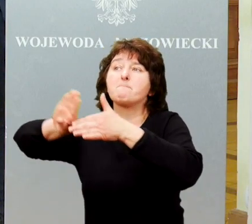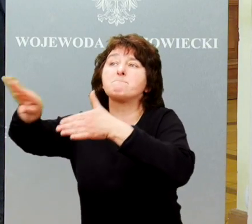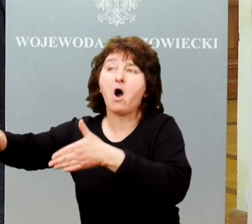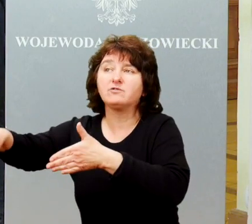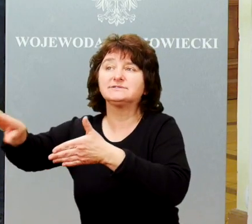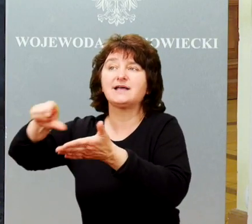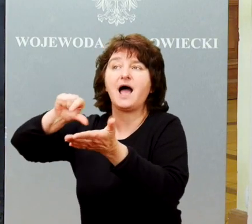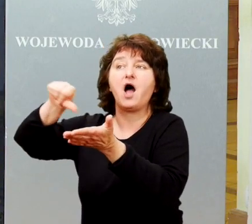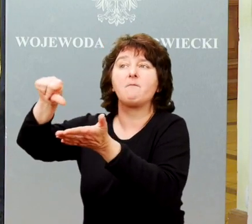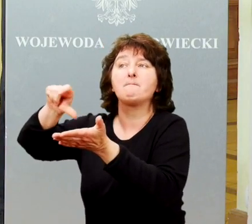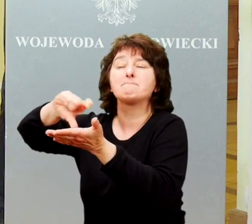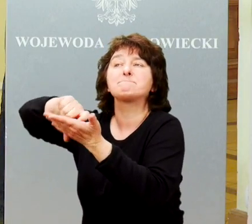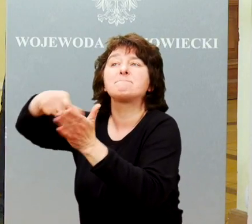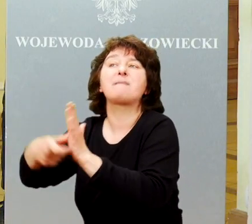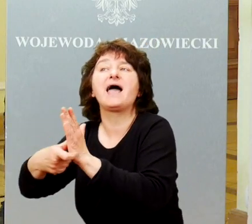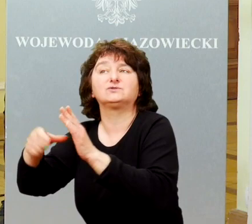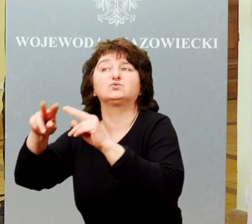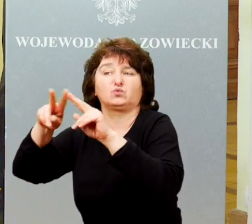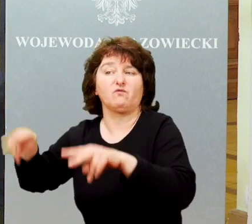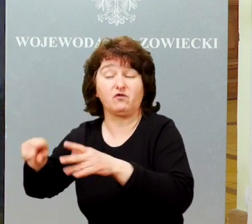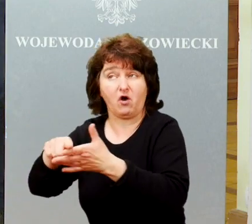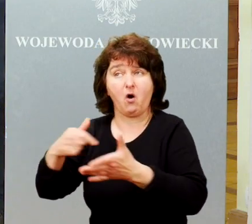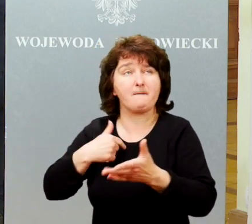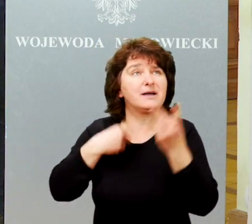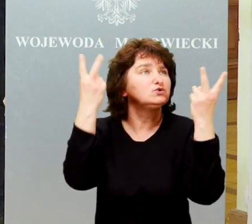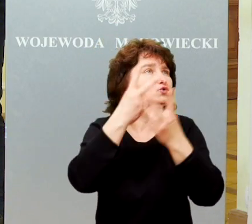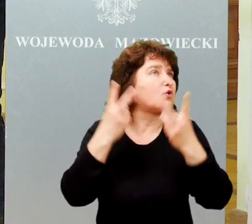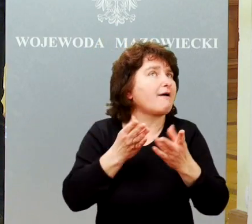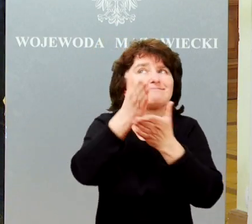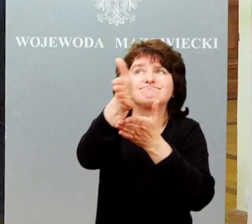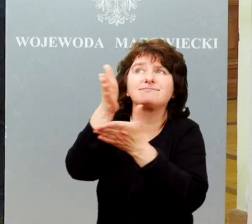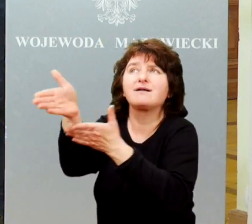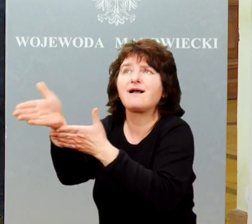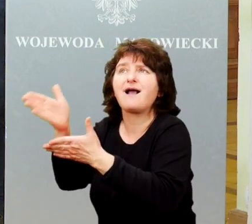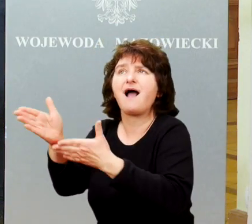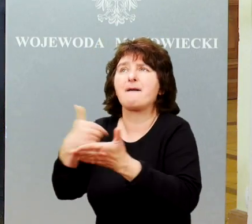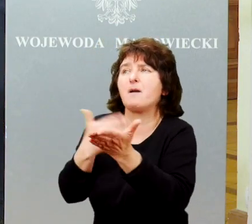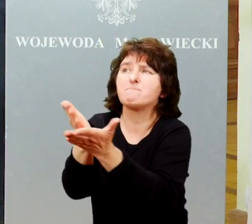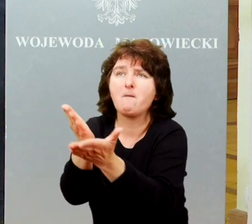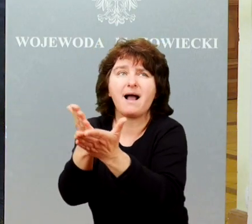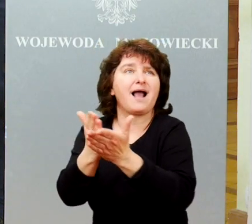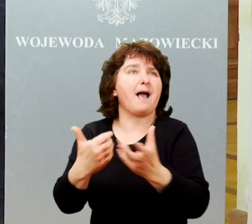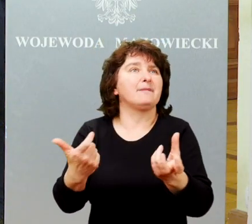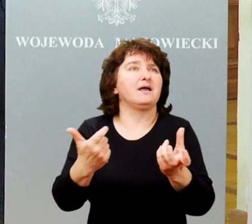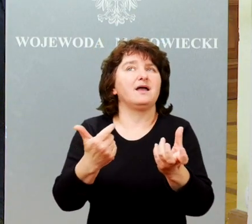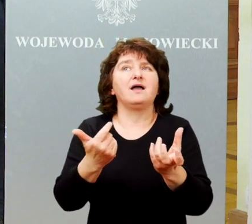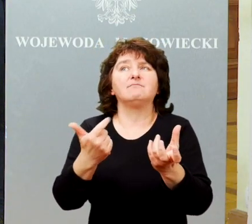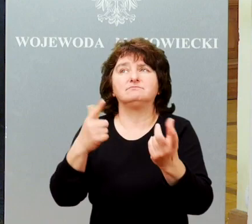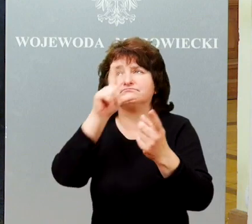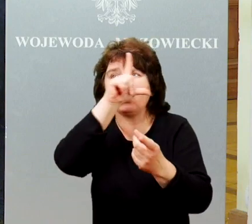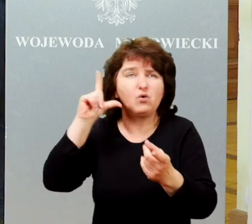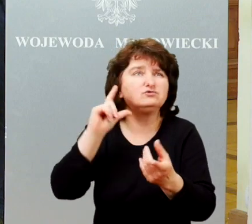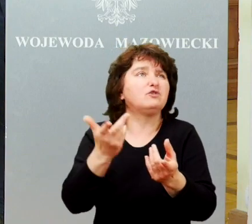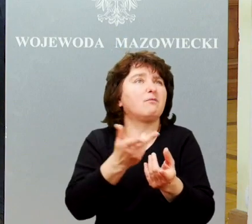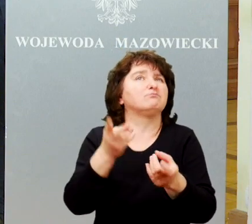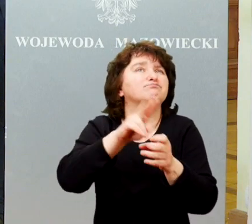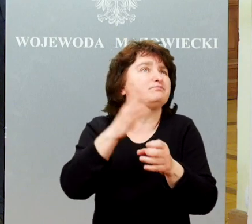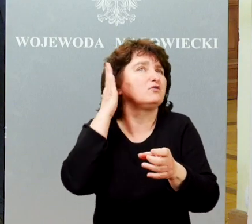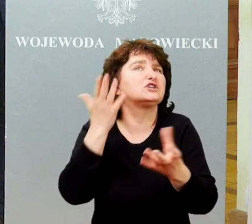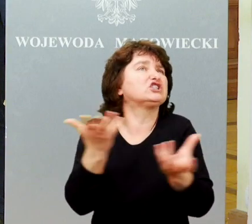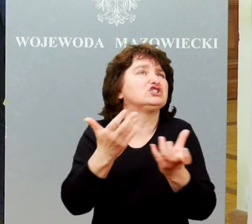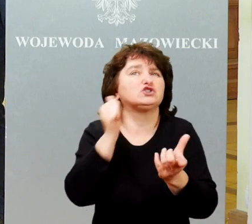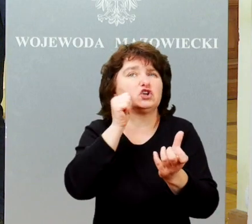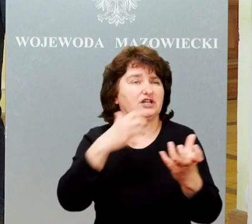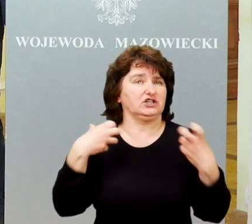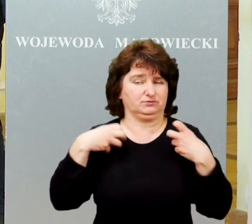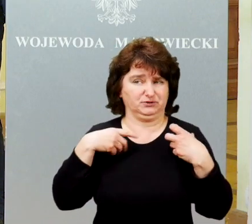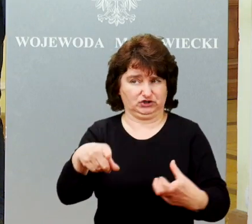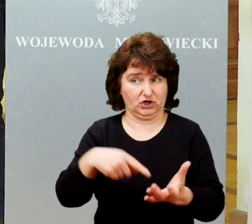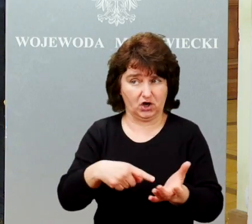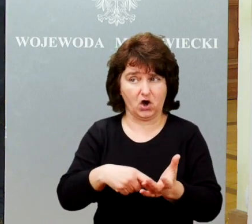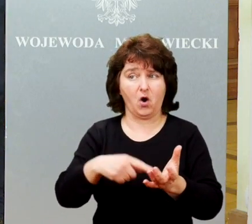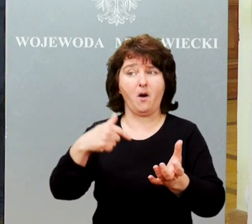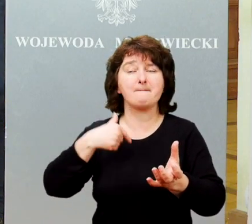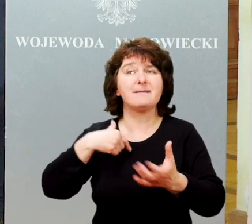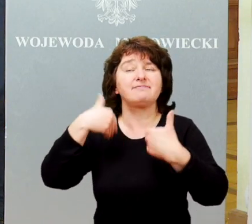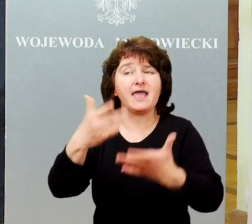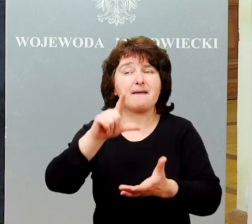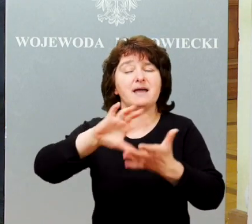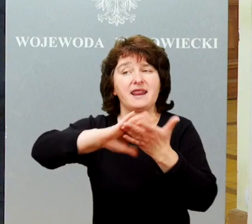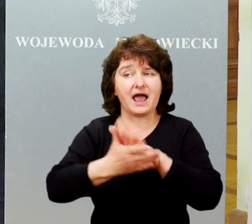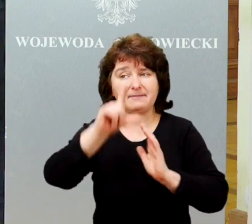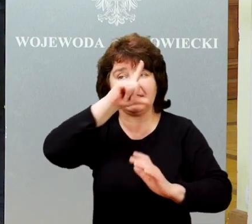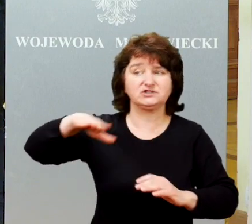Staramy się dotrzeć do osób potrzebujących pomocy tam gdzie one na co dzień funkcjonują, skupiamy się na aspekcie społecznym, rehabilitacji społecznej, która również jest elementem,